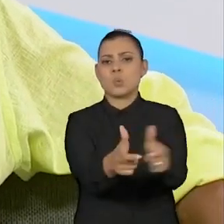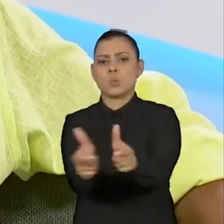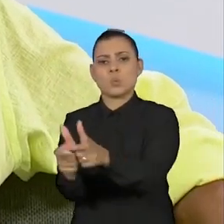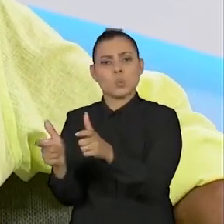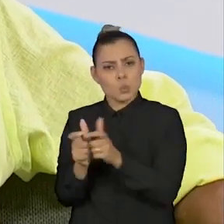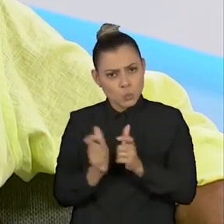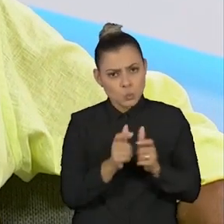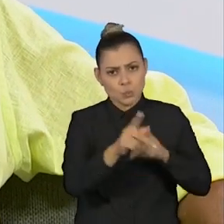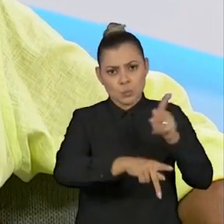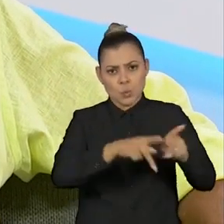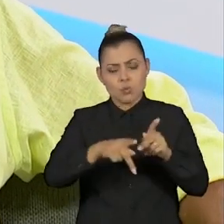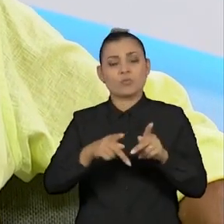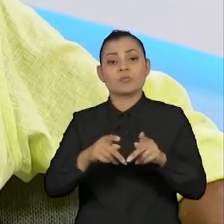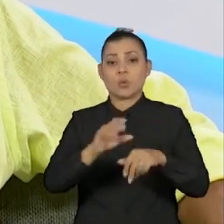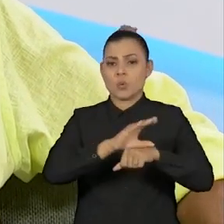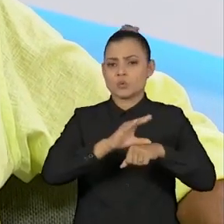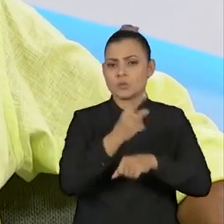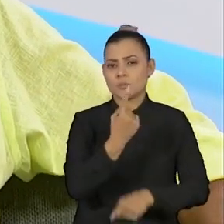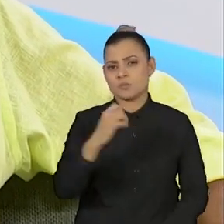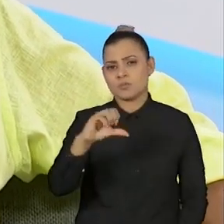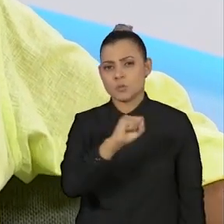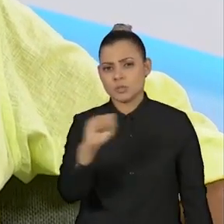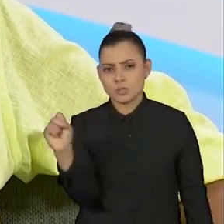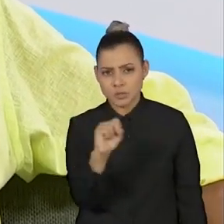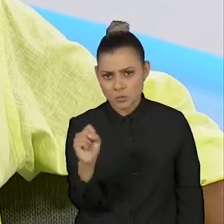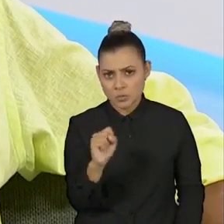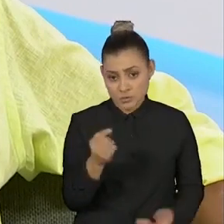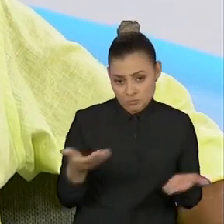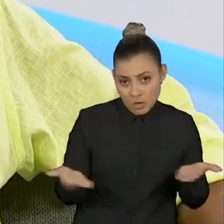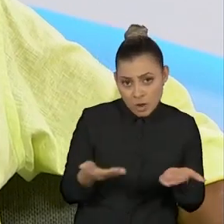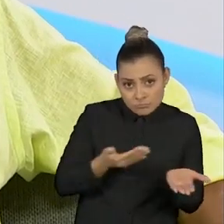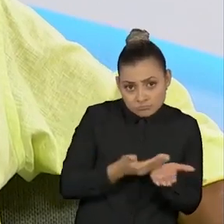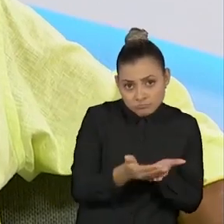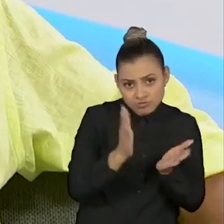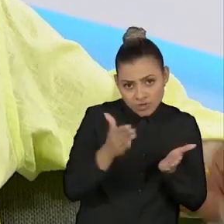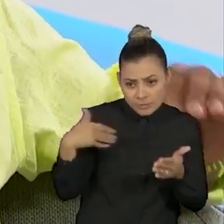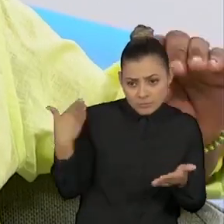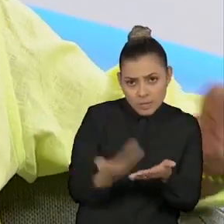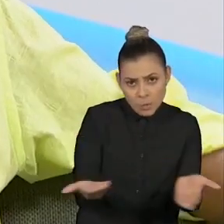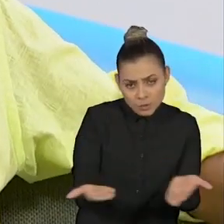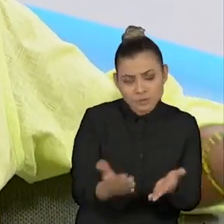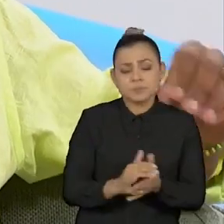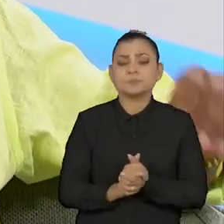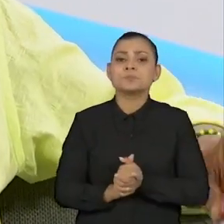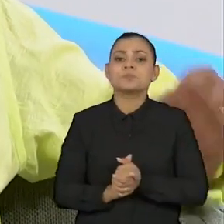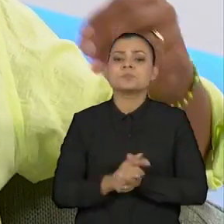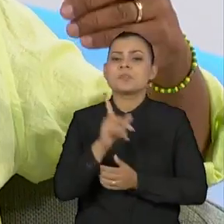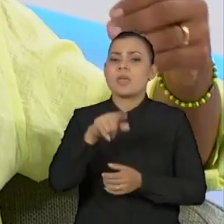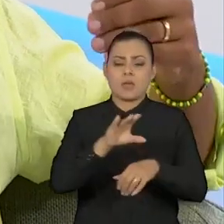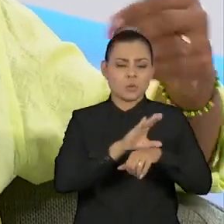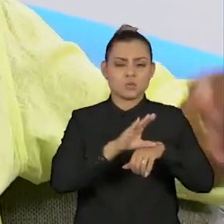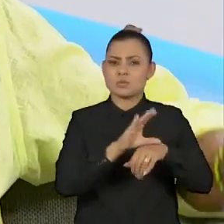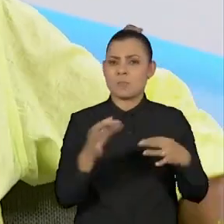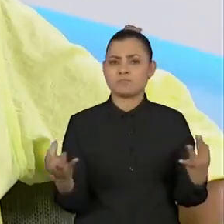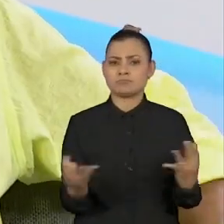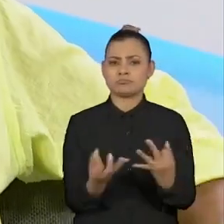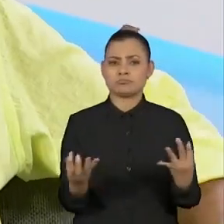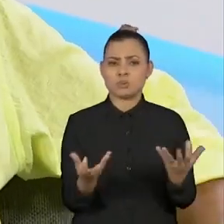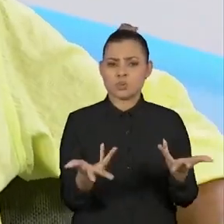A Constituição de 88, em vigor, ela é uma das mais perfeitas, mais bem elaboradas no